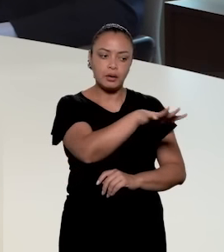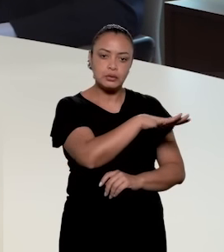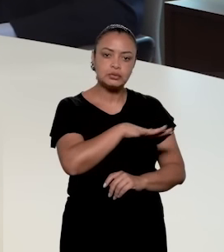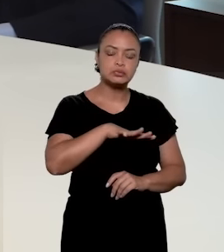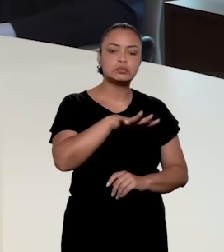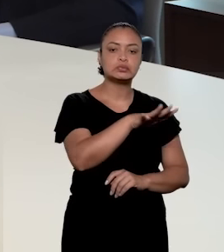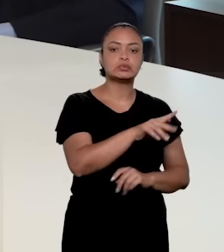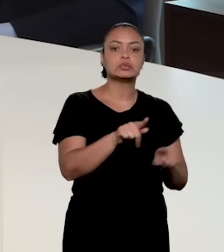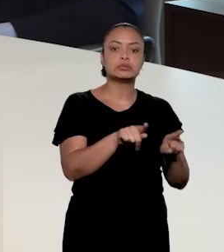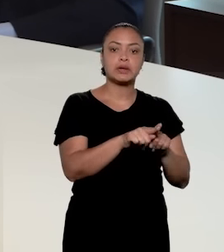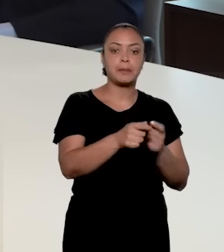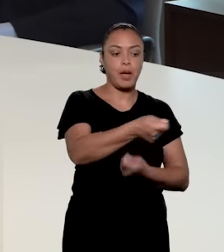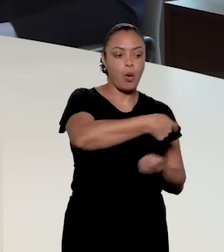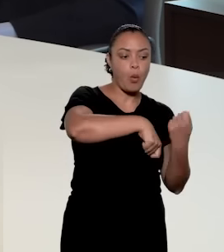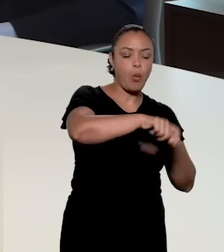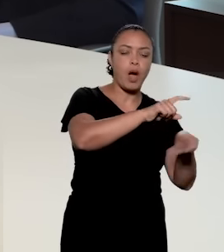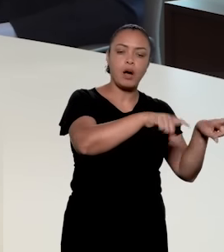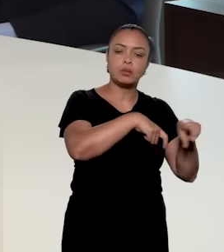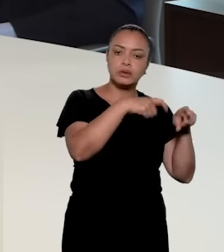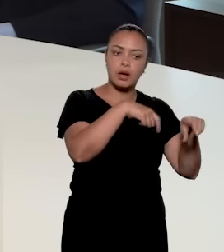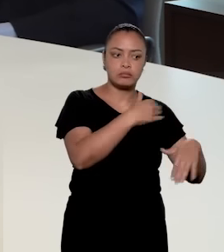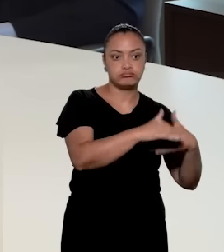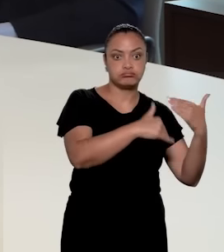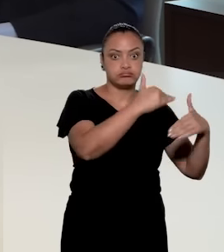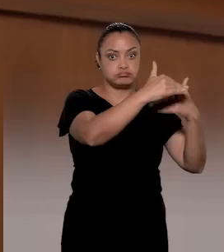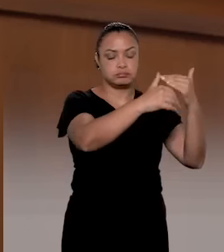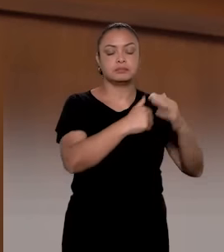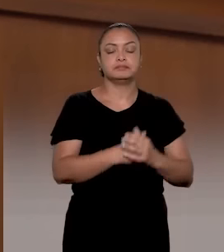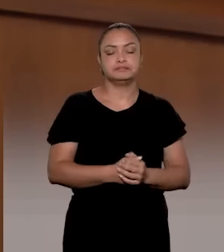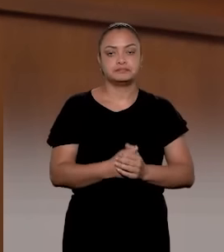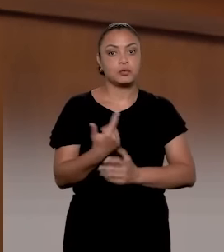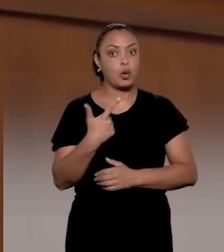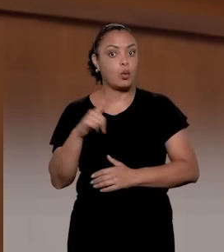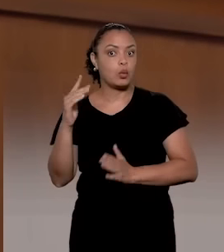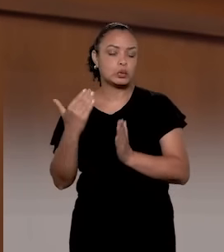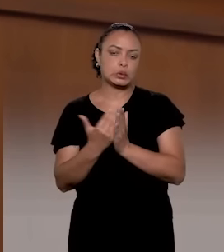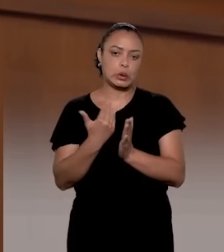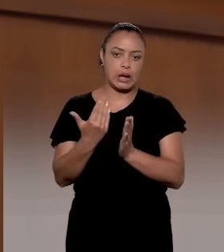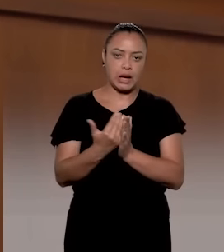do desenvolvimento do agronegócio no Brasil. E eu estou lendo também o livro, que me deu